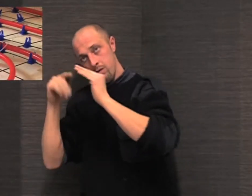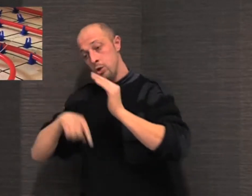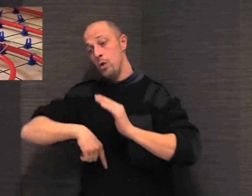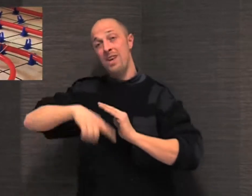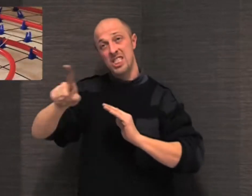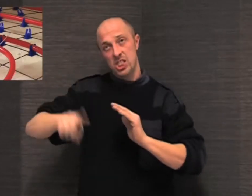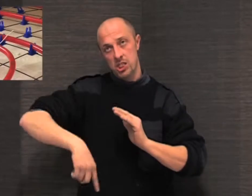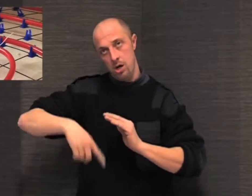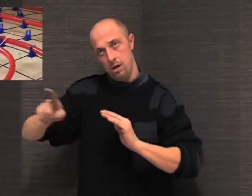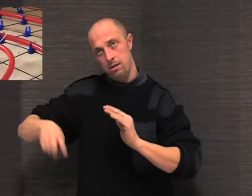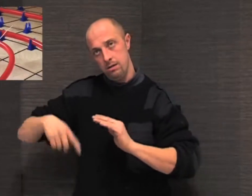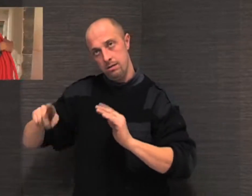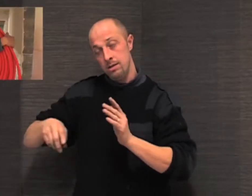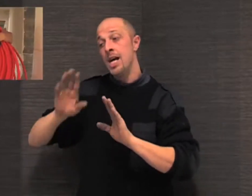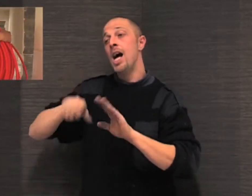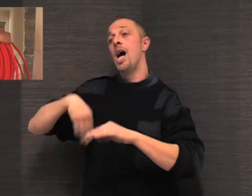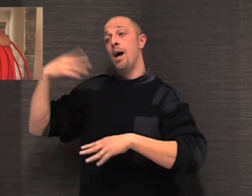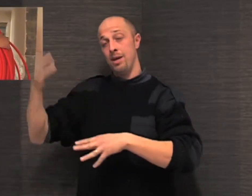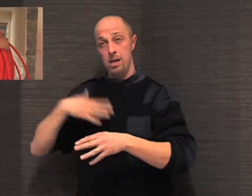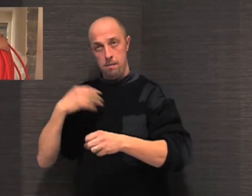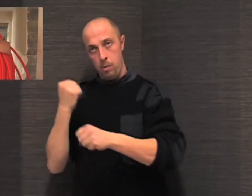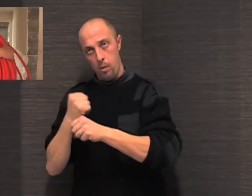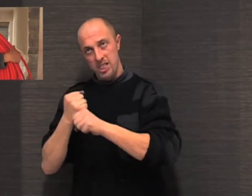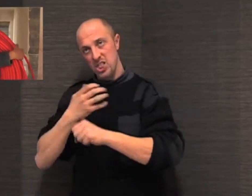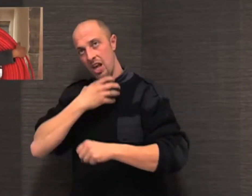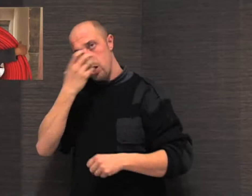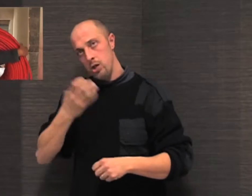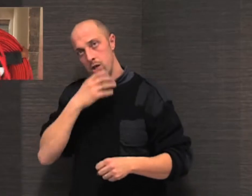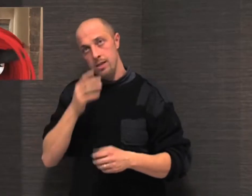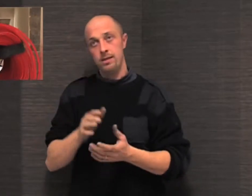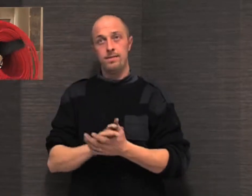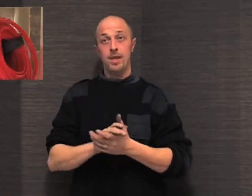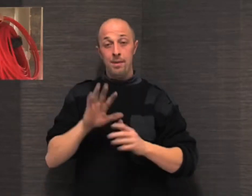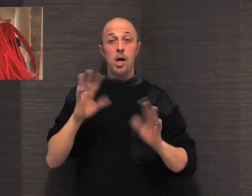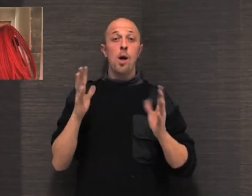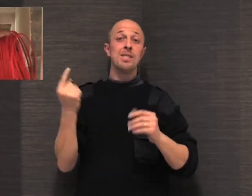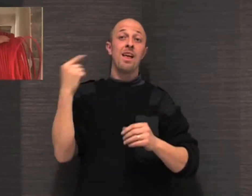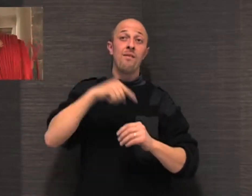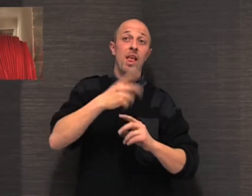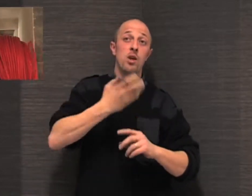Et ensuite, le chauffage au sol, à l'intérieur de la maison pour enfin placer la pompe à chaleur.